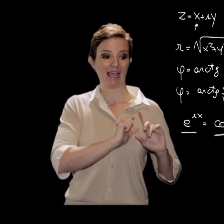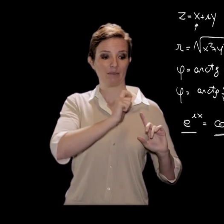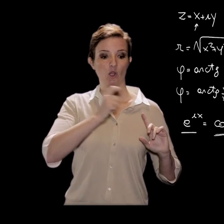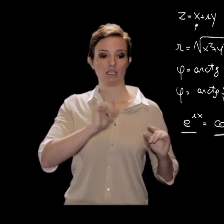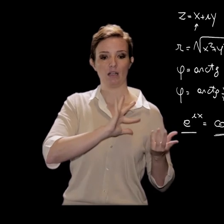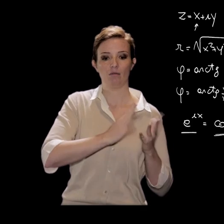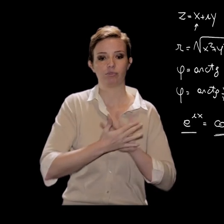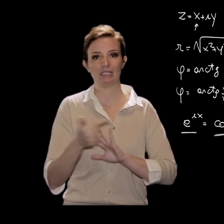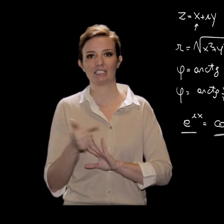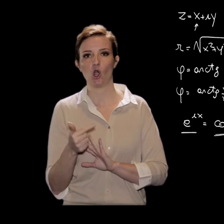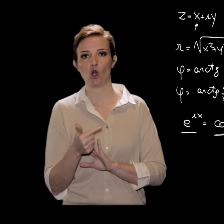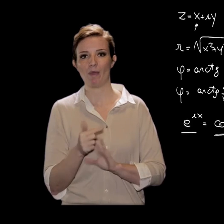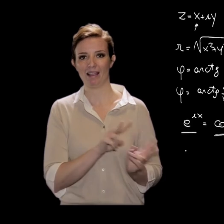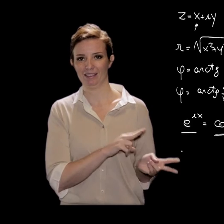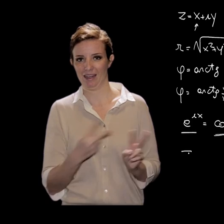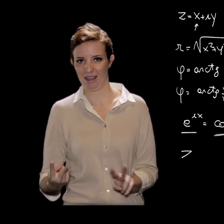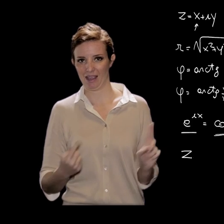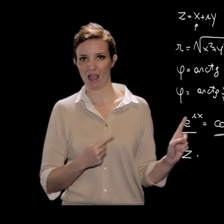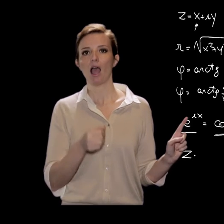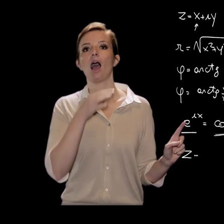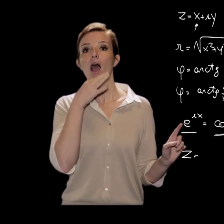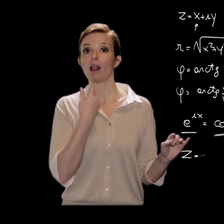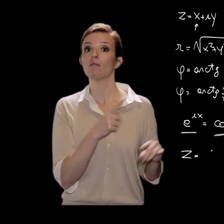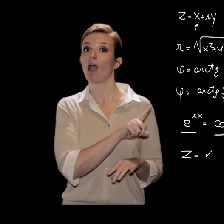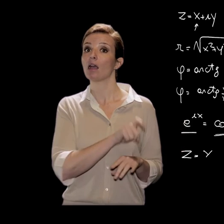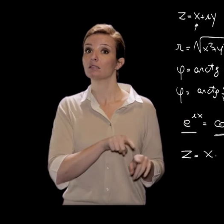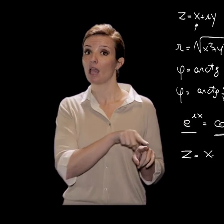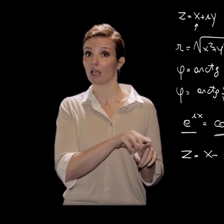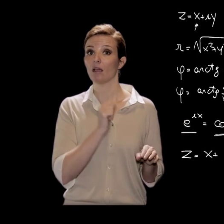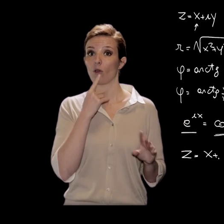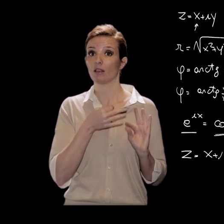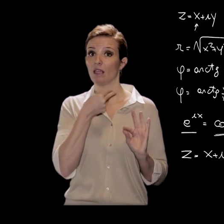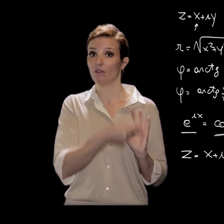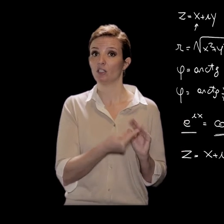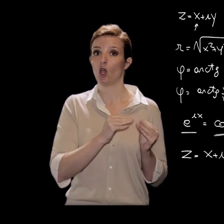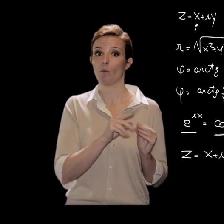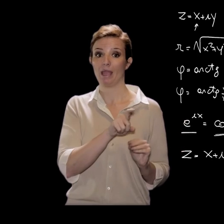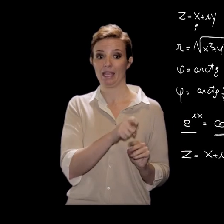Utilizzando la formula di Eulero, visto che z può essere definito come x+iy,